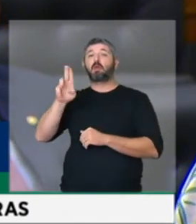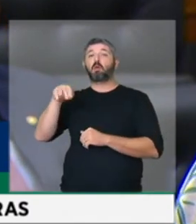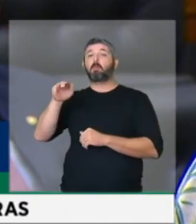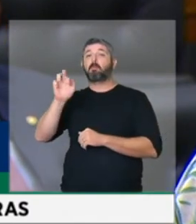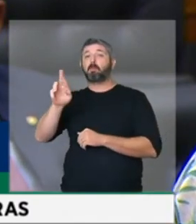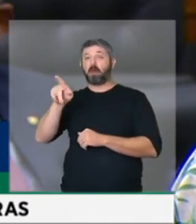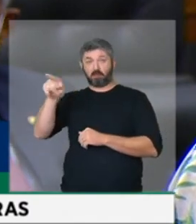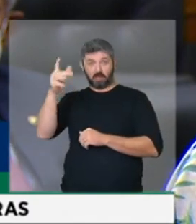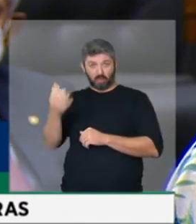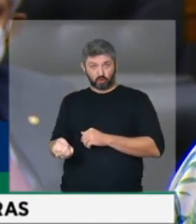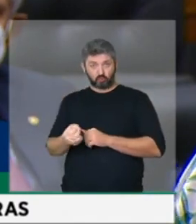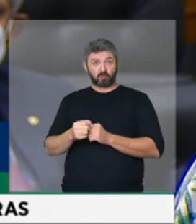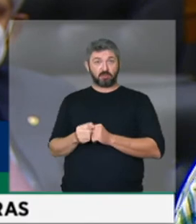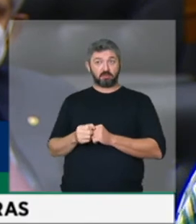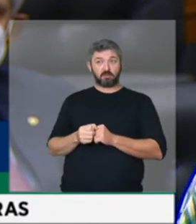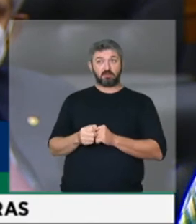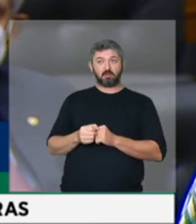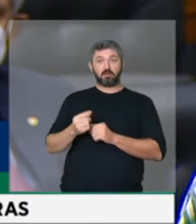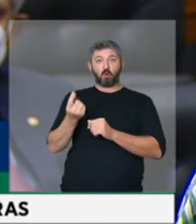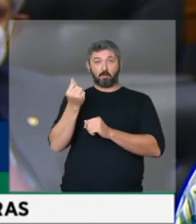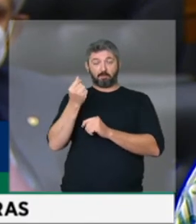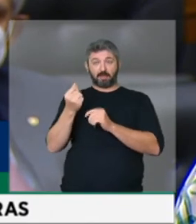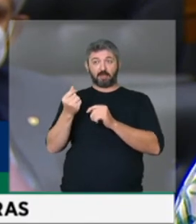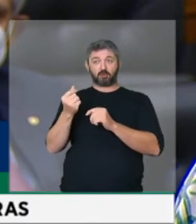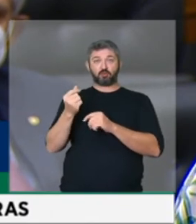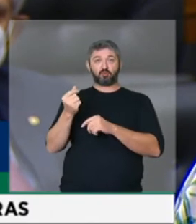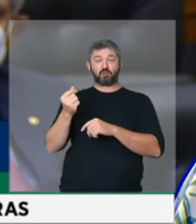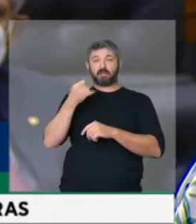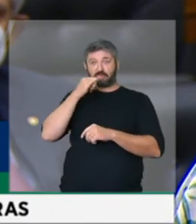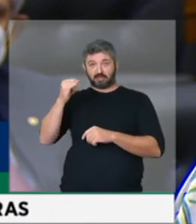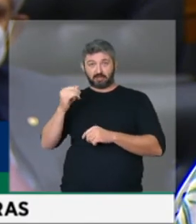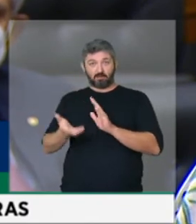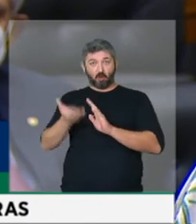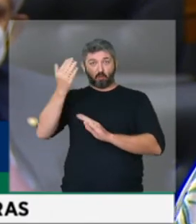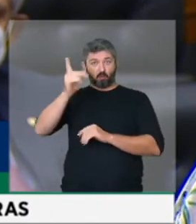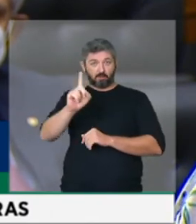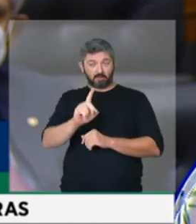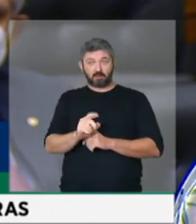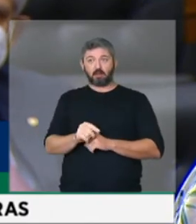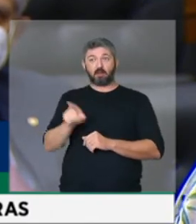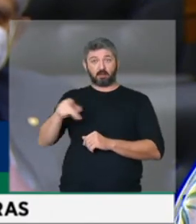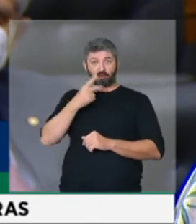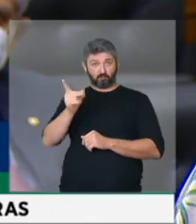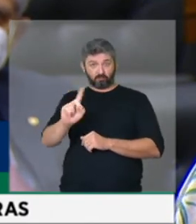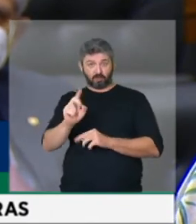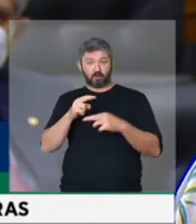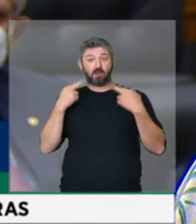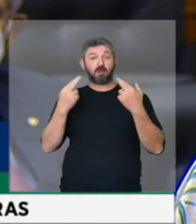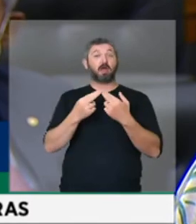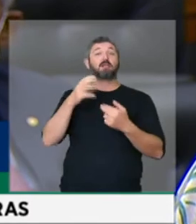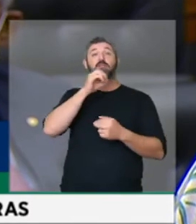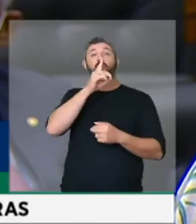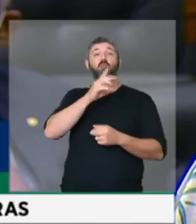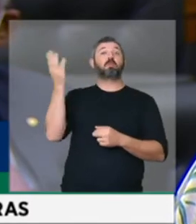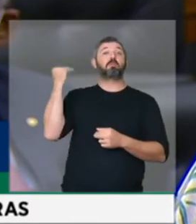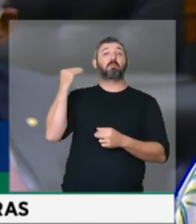DEPUTADO ELOMAR SE ELE ASSUMIA QUE NÃO HAVERIA AUMENTO NO PREÇO DA CONTA DE LUZ E SE ELE NÃO AFIRMOU ISSO NA REUNIÃO DO FIM DE SEMANA COM